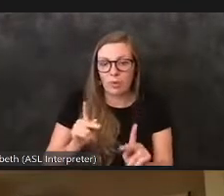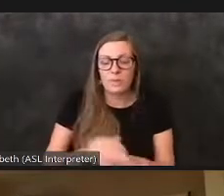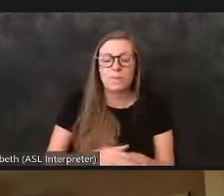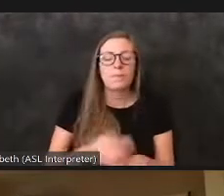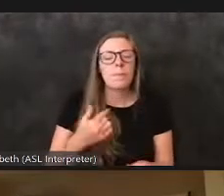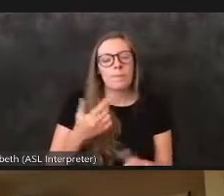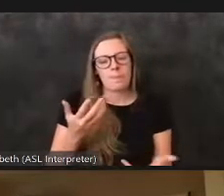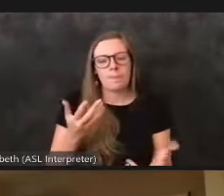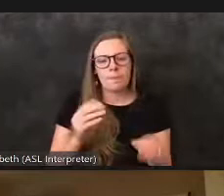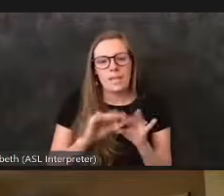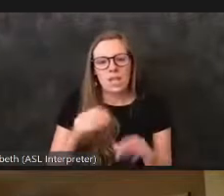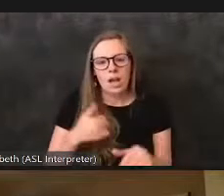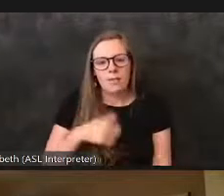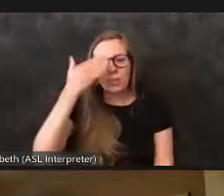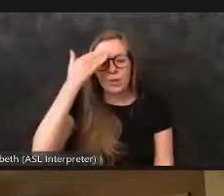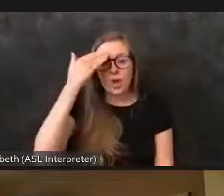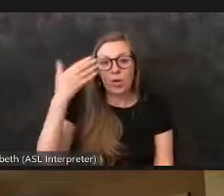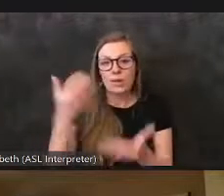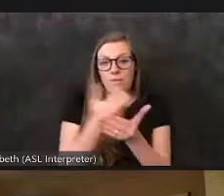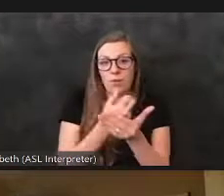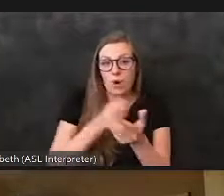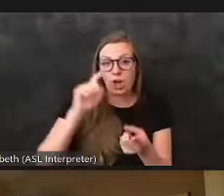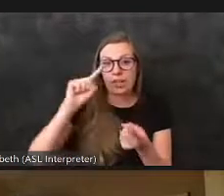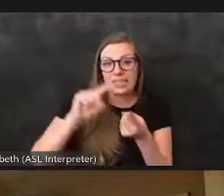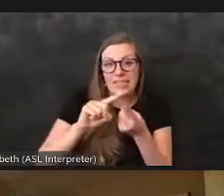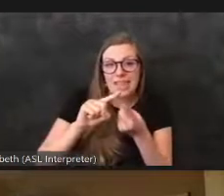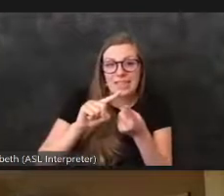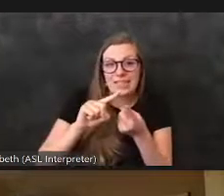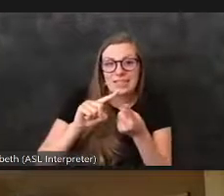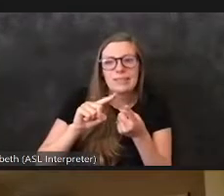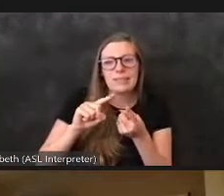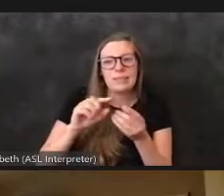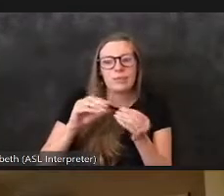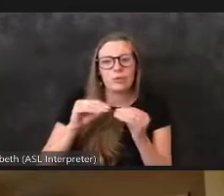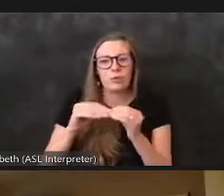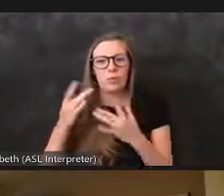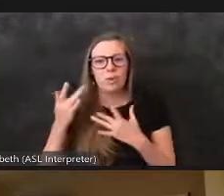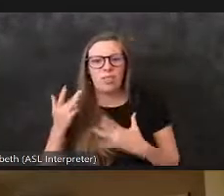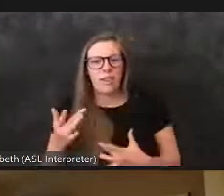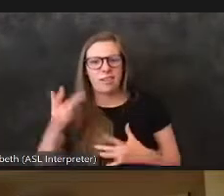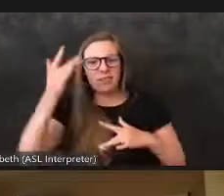Nosotros sabemos que entre menos ingresas, más susceptible eres hasta pandemia.